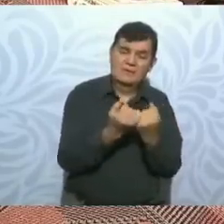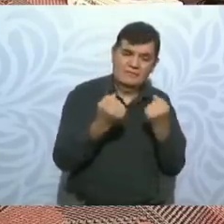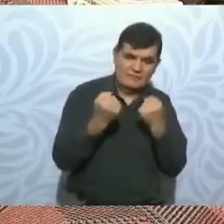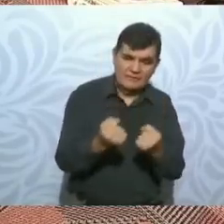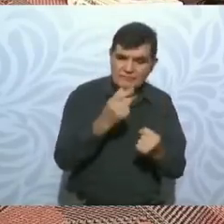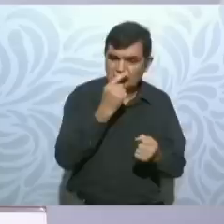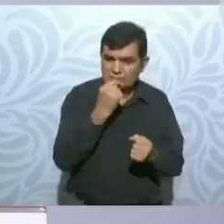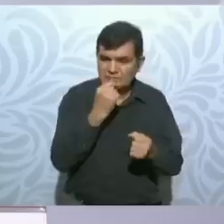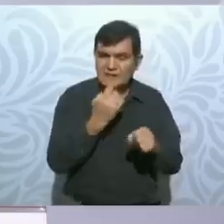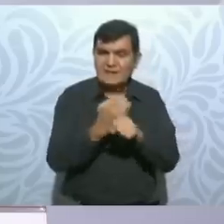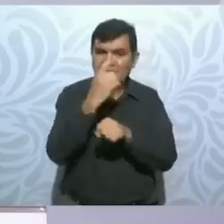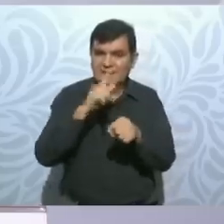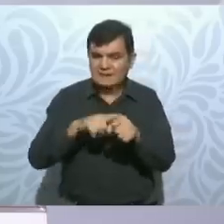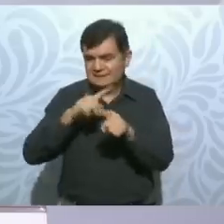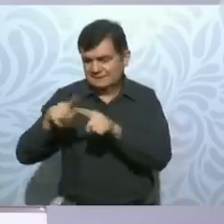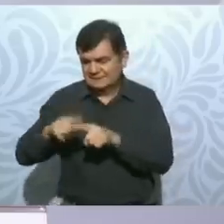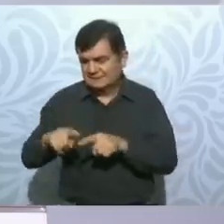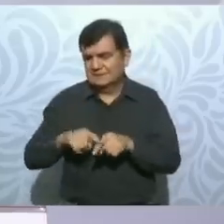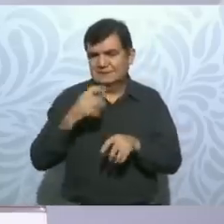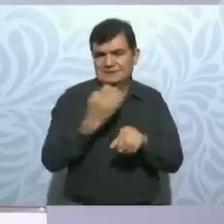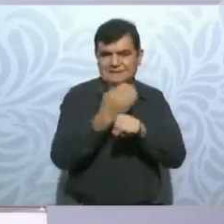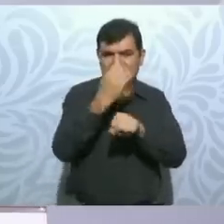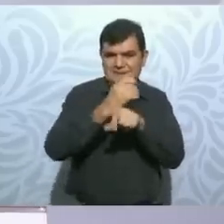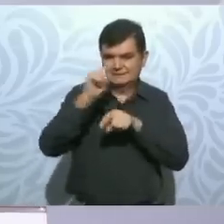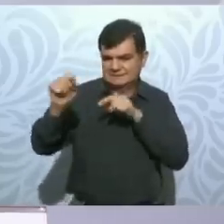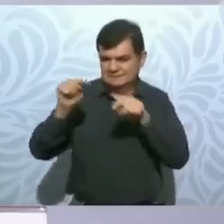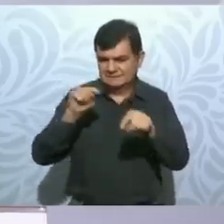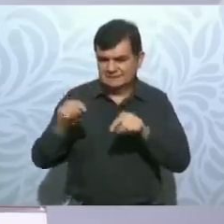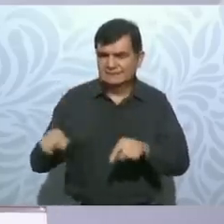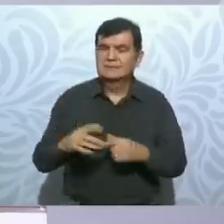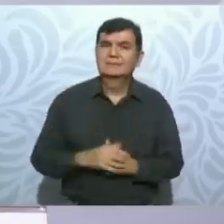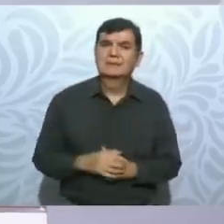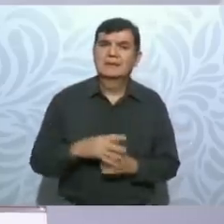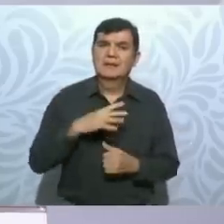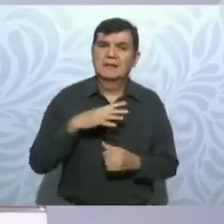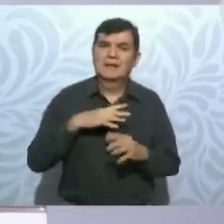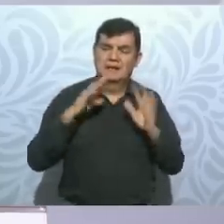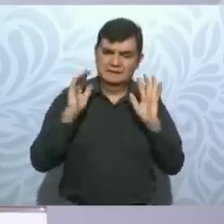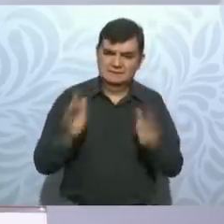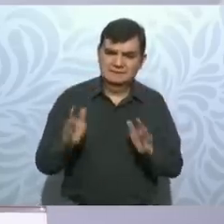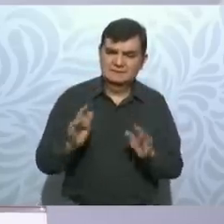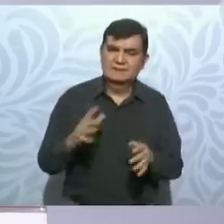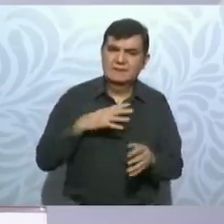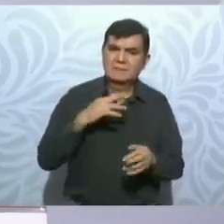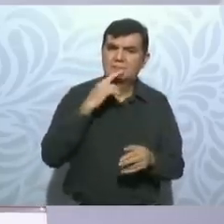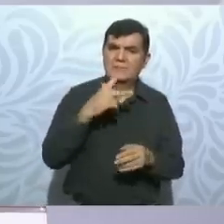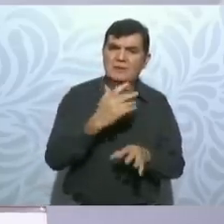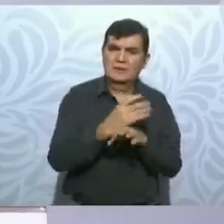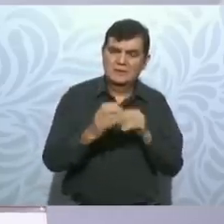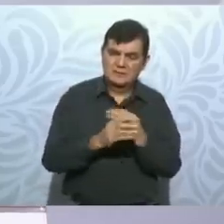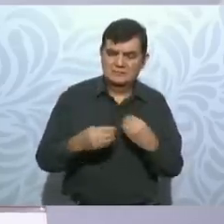es necesario en muchos de sus estados eh han dado mejores condiciones de vida a la policía